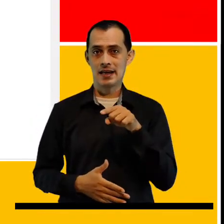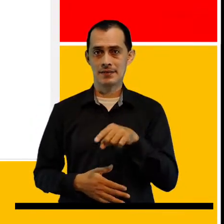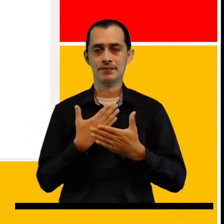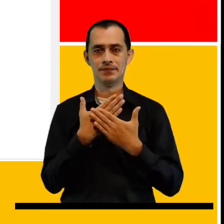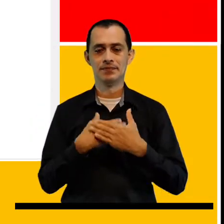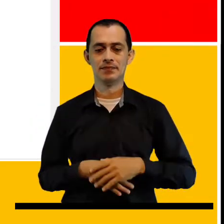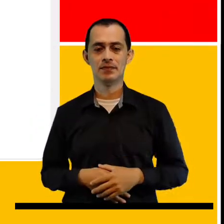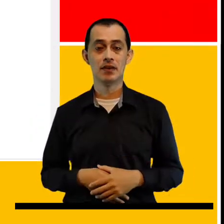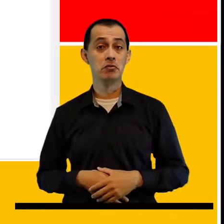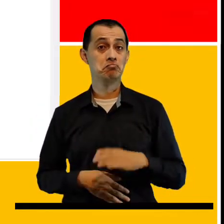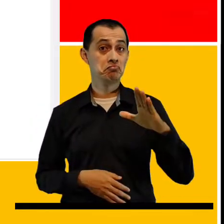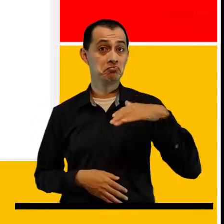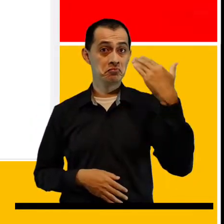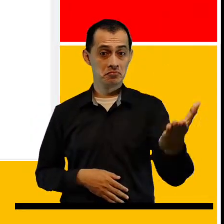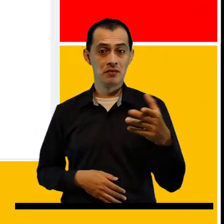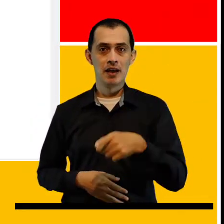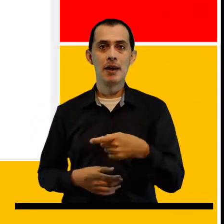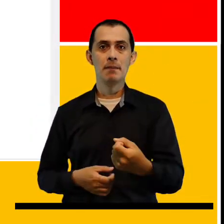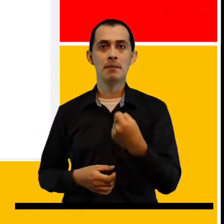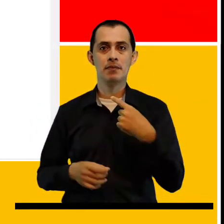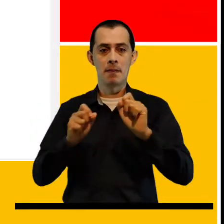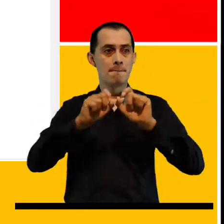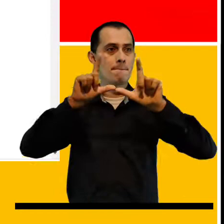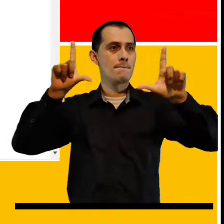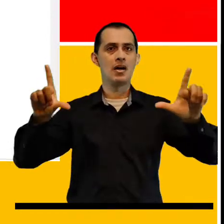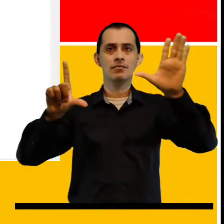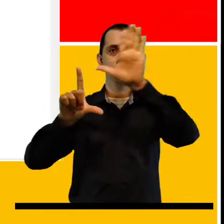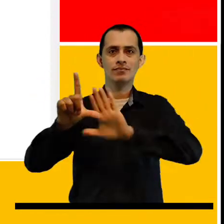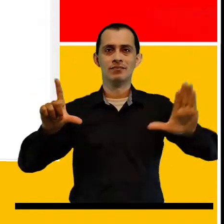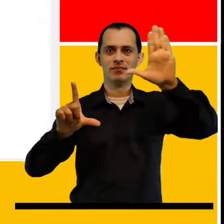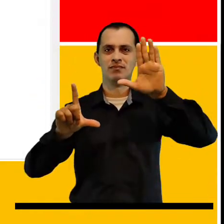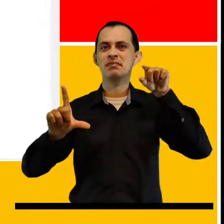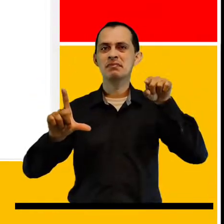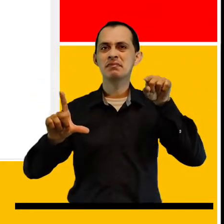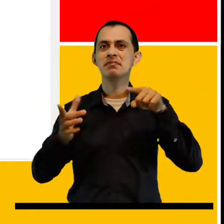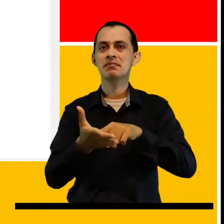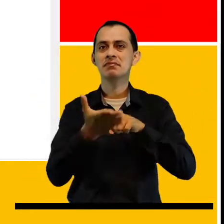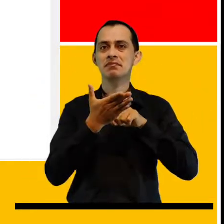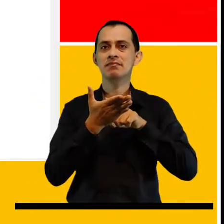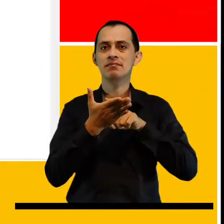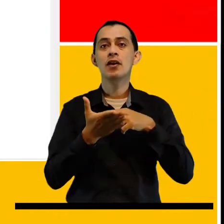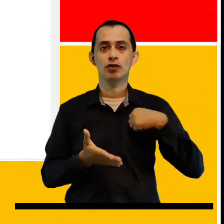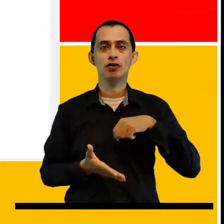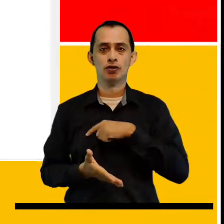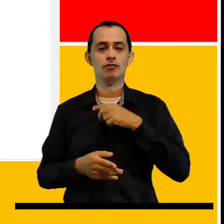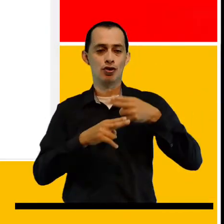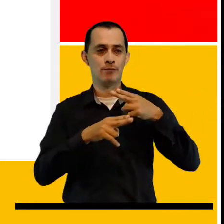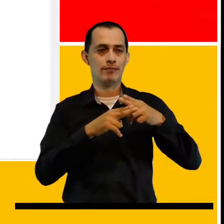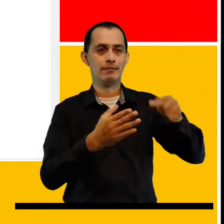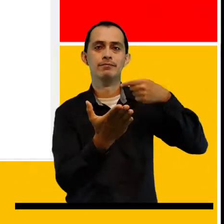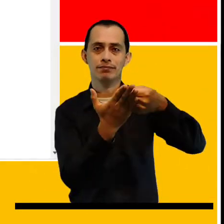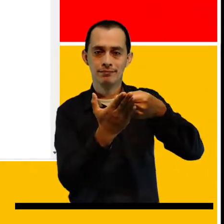se nos genera esta pantalla, en ella incluiremos de manera obligatoria nuestros nombres y apellidos,